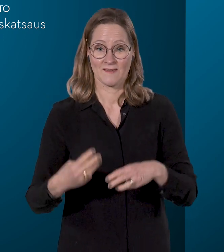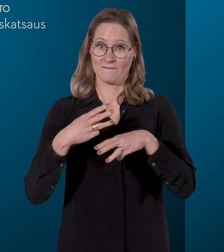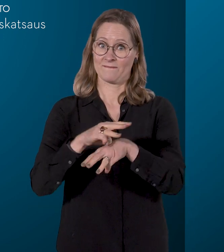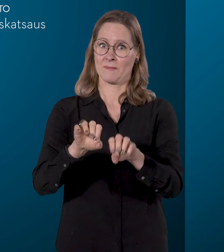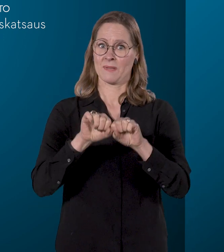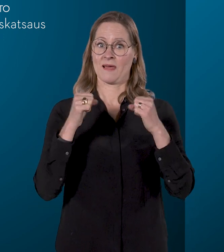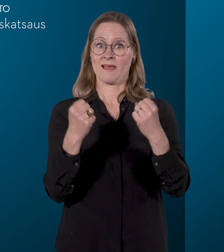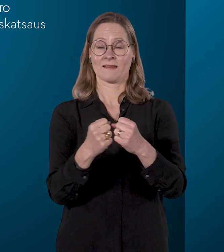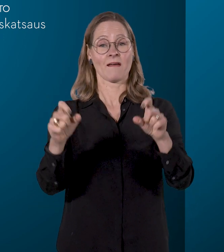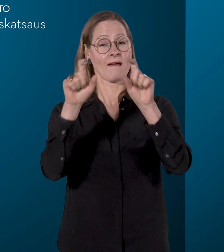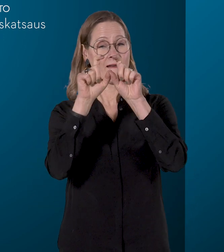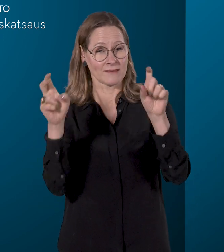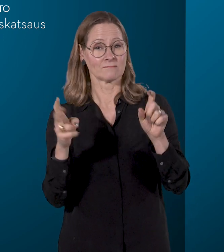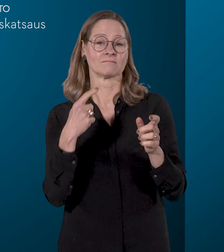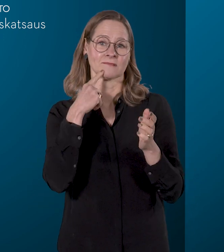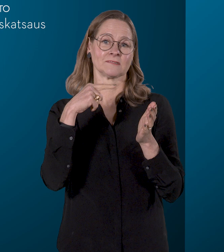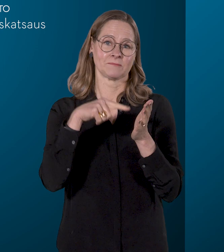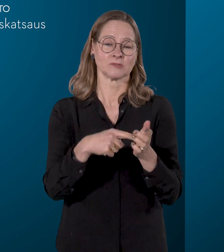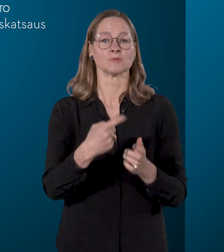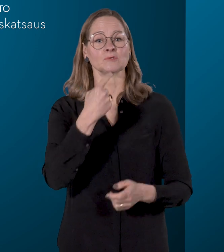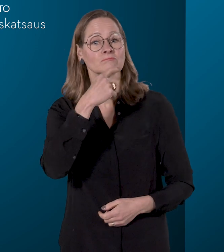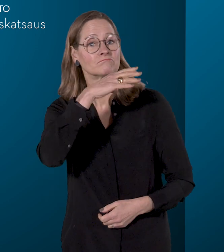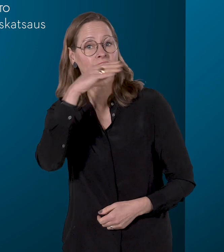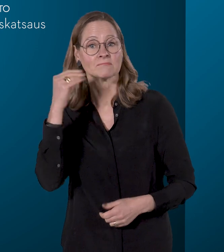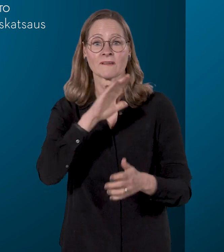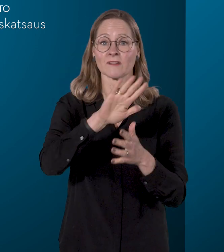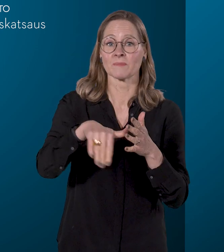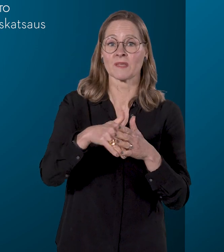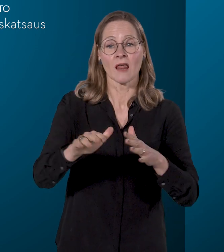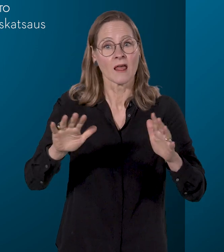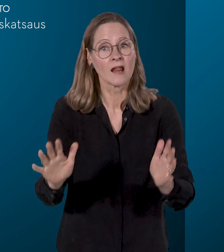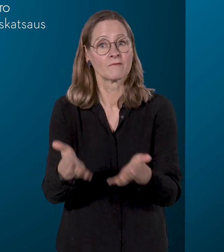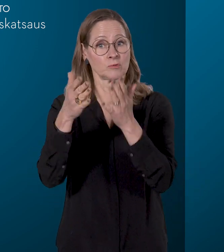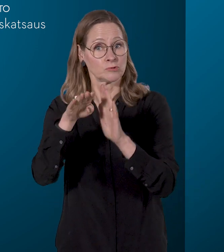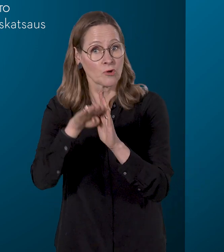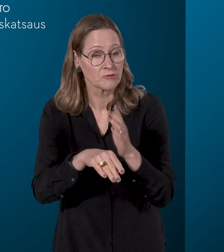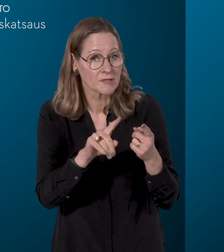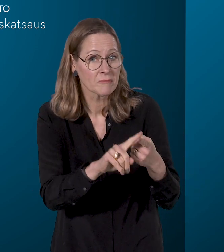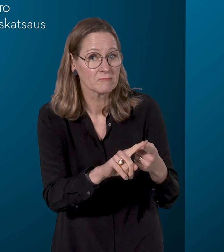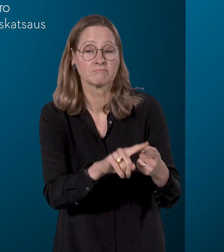Webinaarin aiheina ovat muun muassa - suomenruotsalaisen viittomakielen elvytysohjelma, -